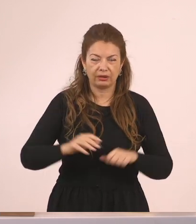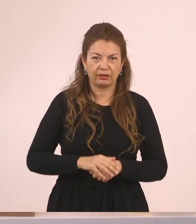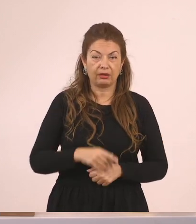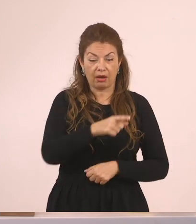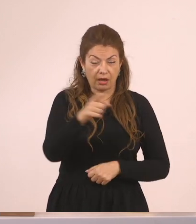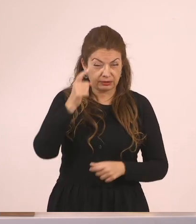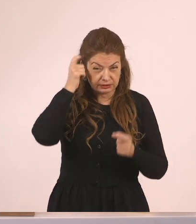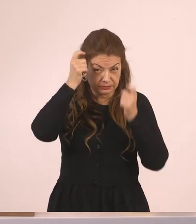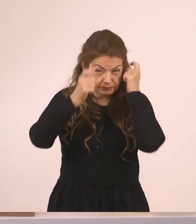Και σκεφτείτε εσείς λίγο τώρα,